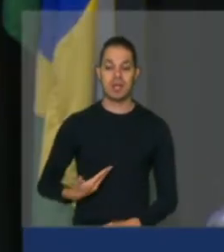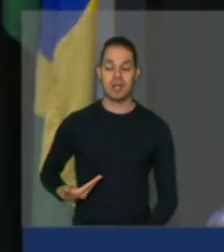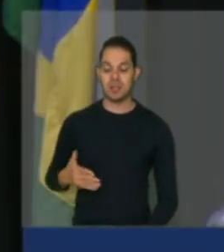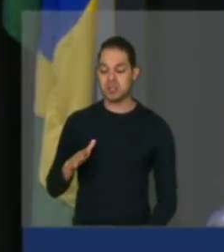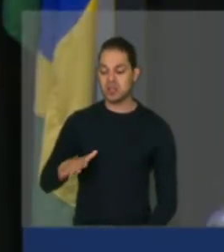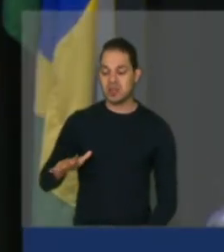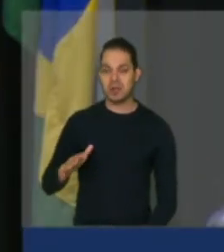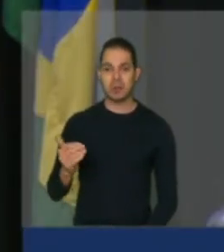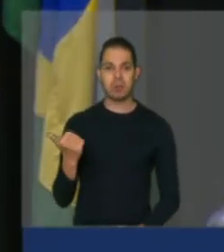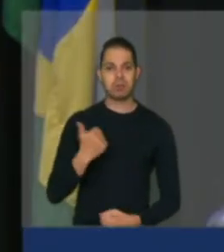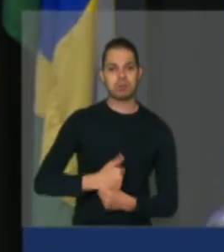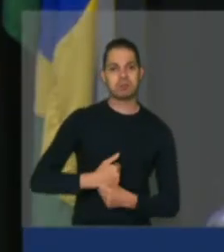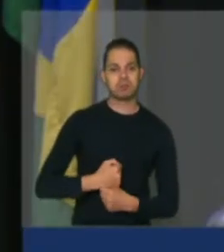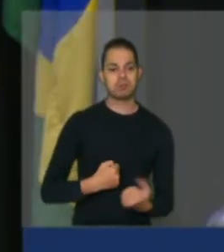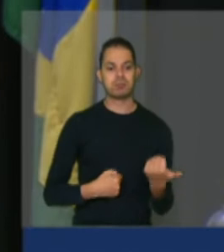GOVERNO E NÃO CONSEGUE ZERAR ESSA FILA. AQUELAS PESSOAS QUE